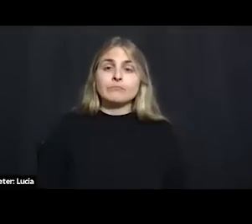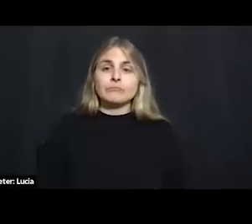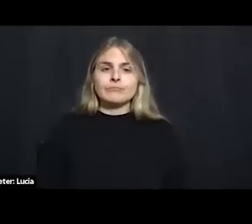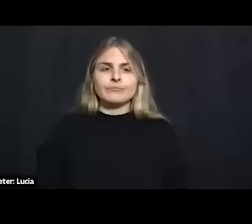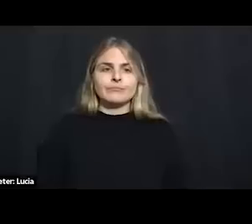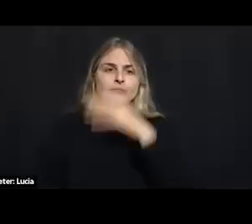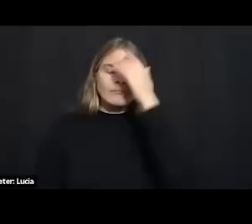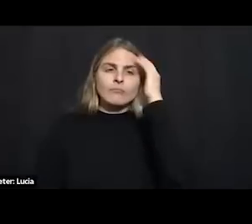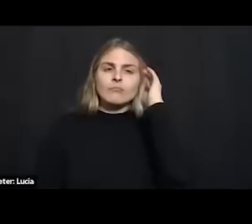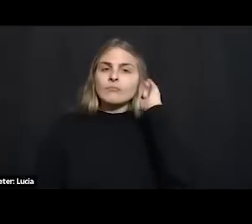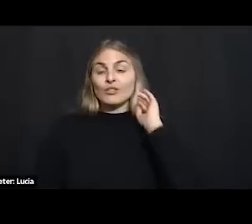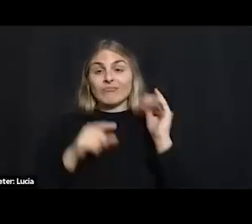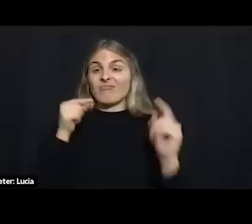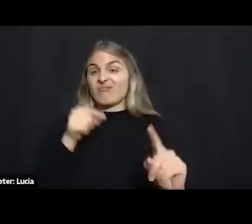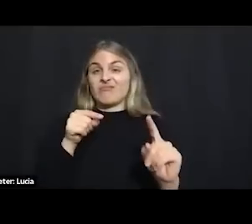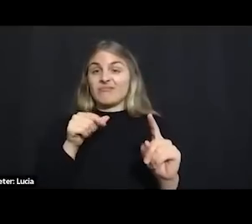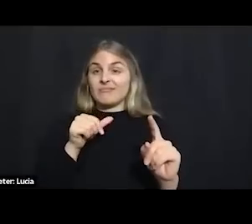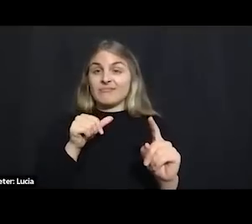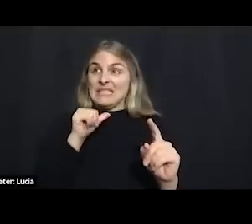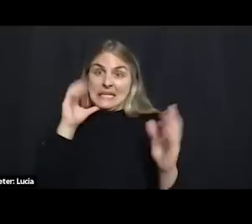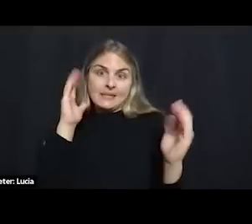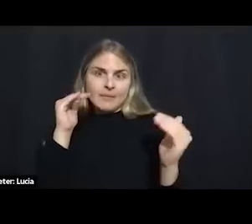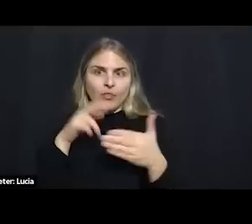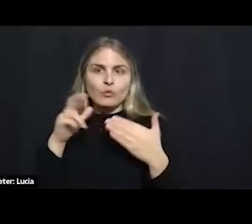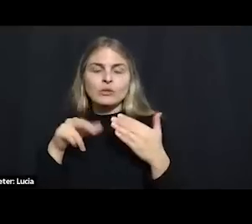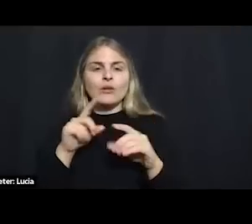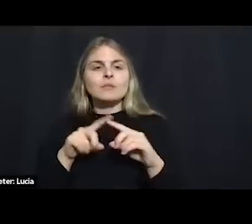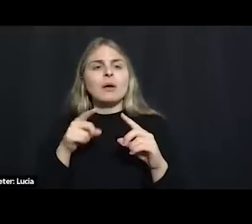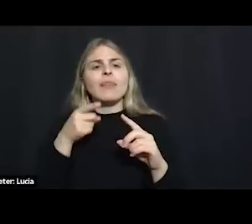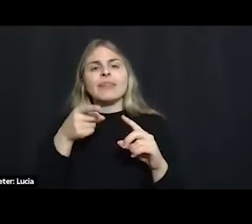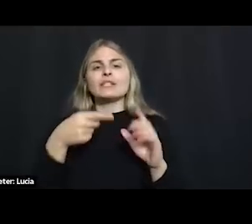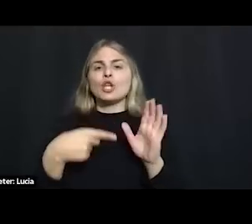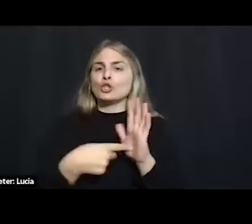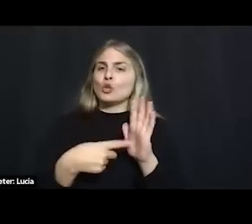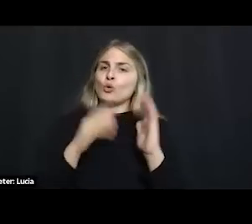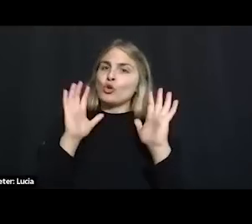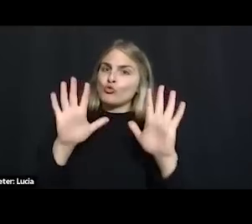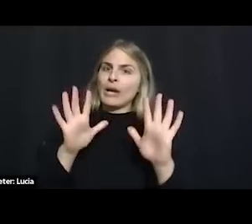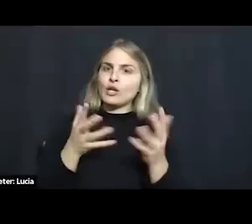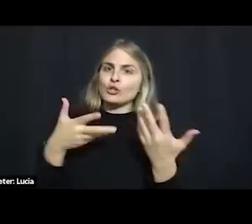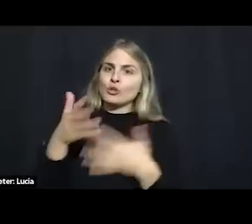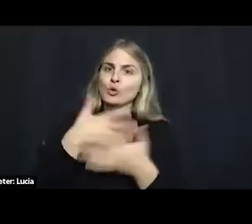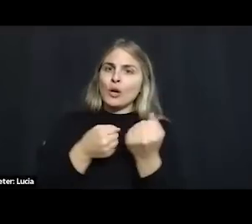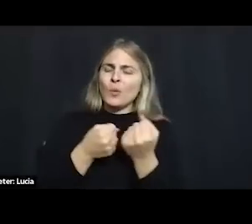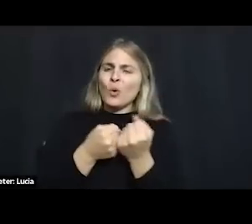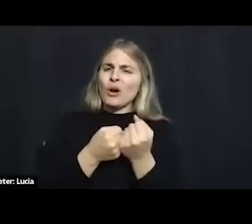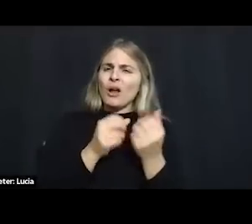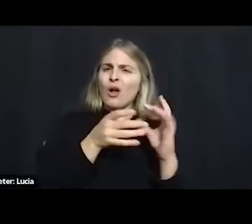Inesperadamente, el estudio reveló que un mayor apoyo social a menudo se correlacionaba con un aumento de la soledad entre los participantes.